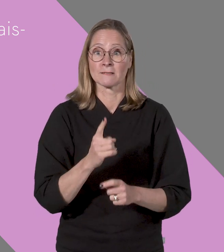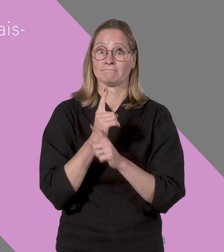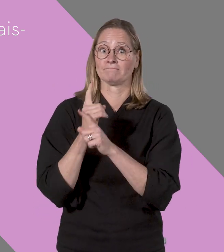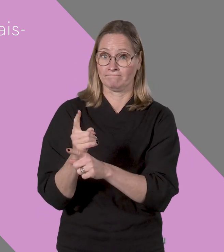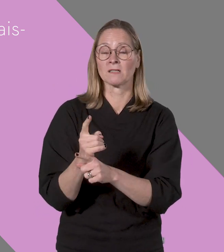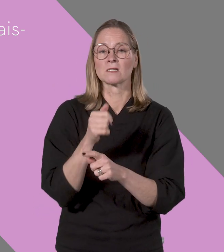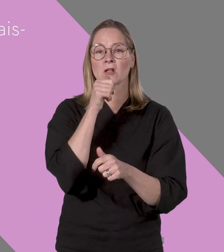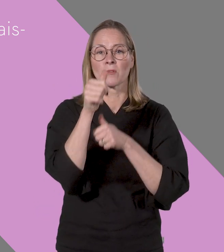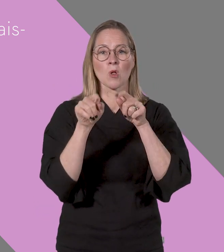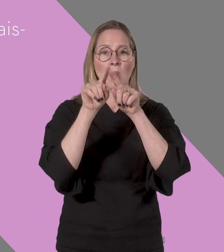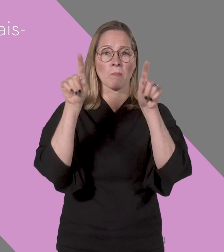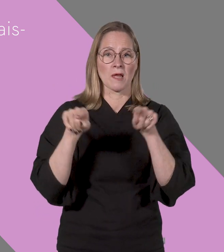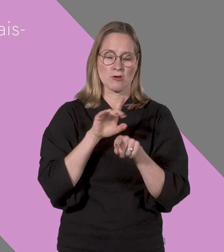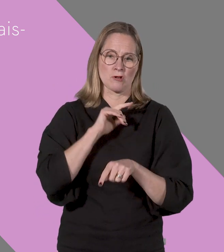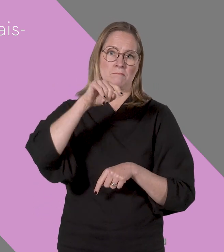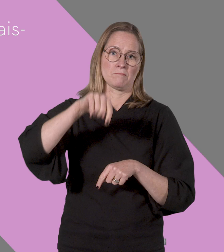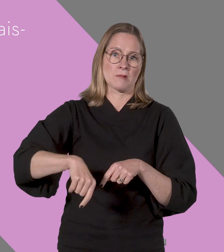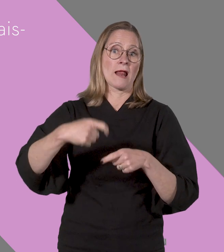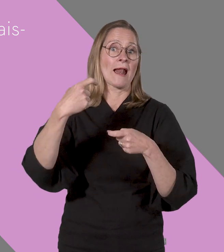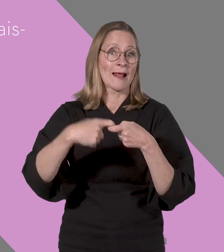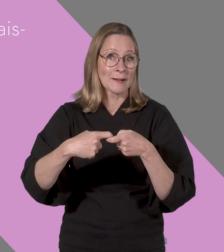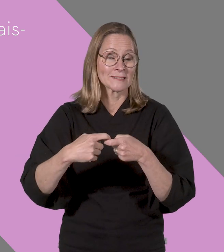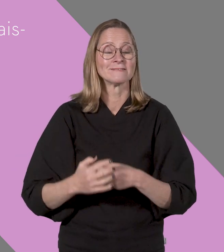Löydät ilmoittautumislomakkeen oheisen linkin takaa.